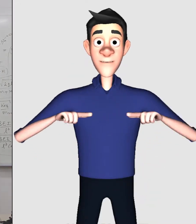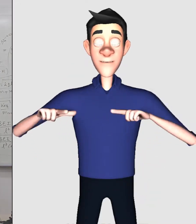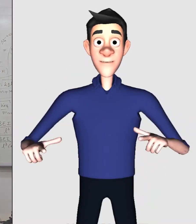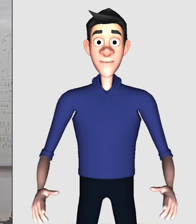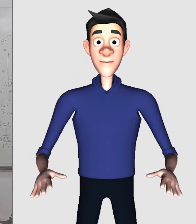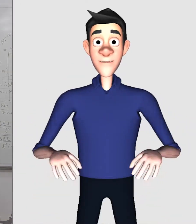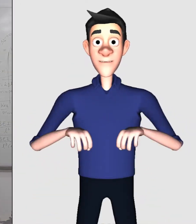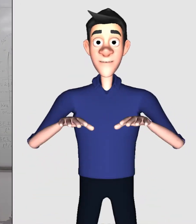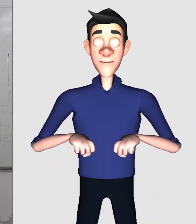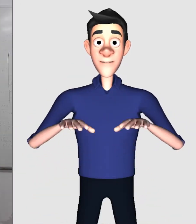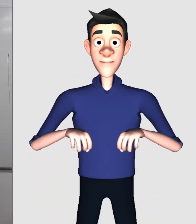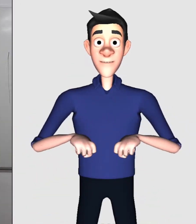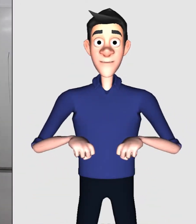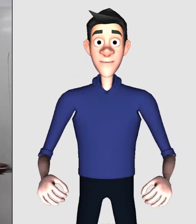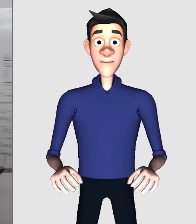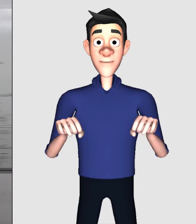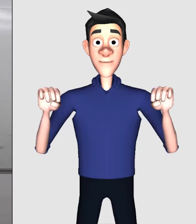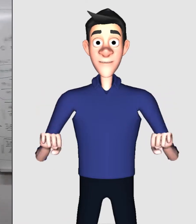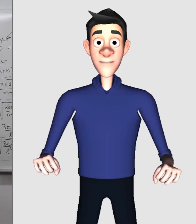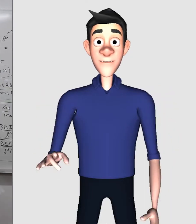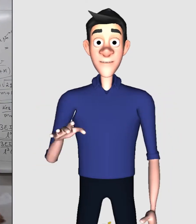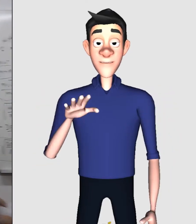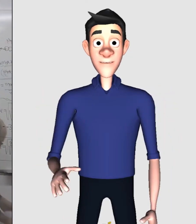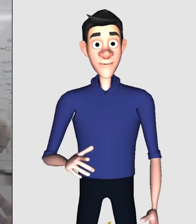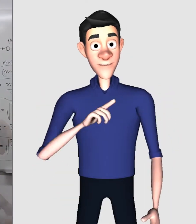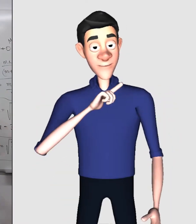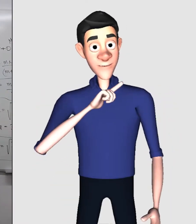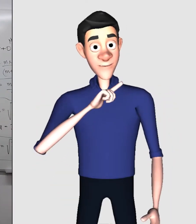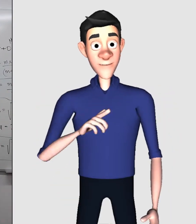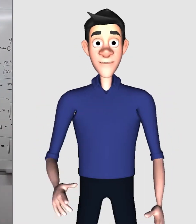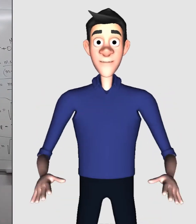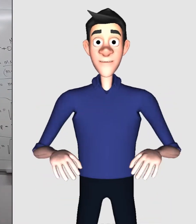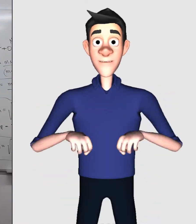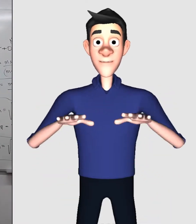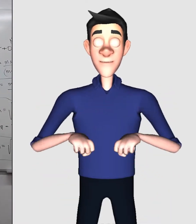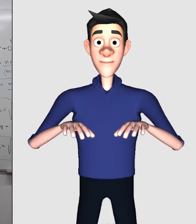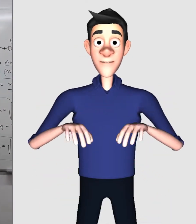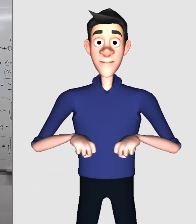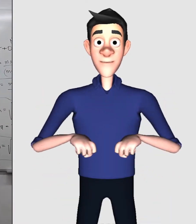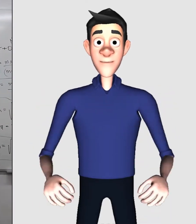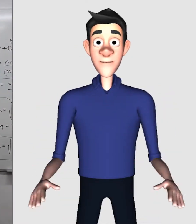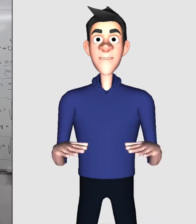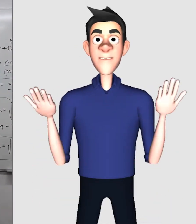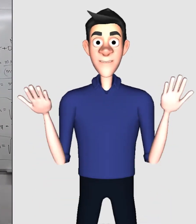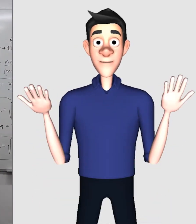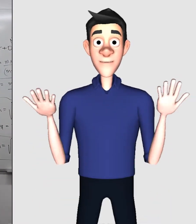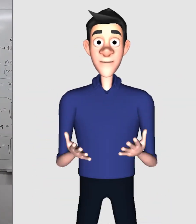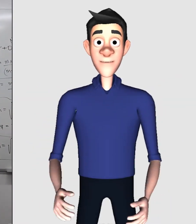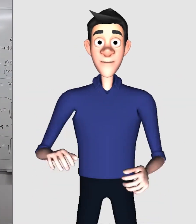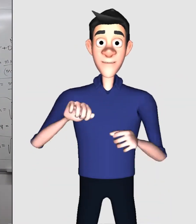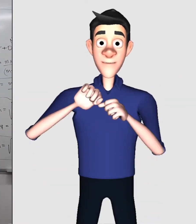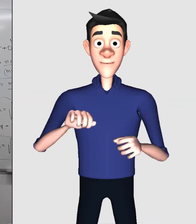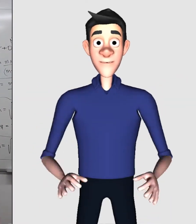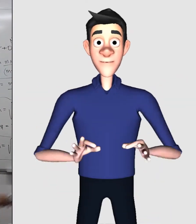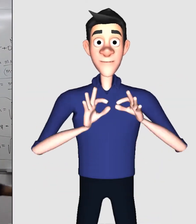Vamos para um outro exemplo, que trabalha com polias